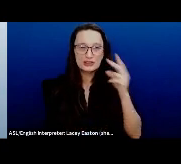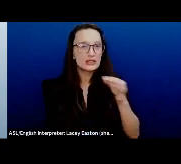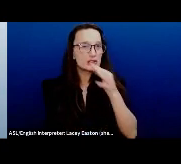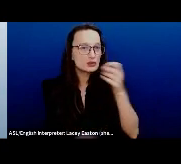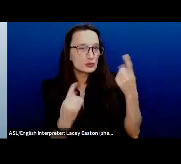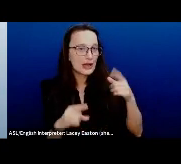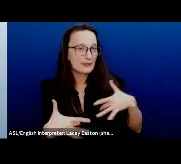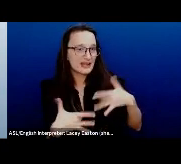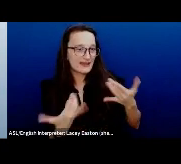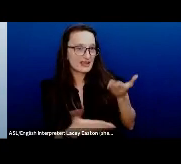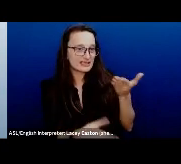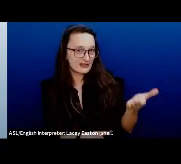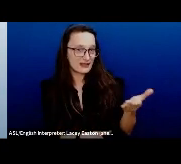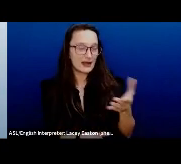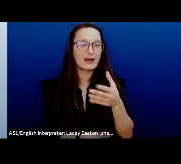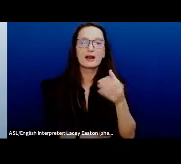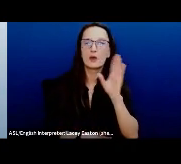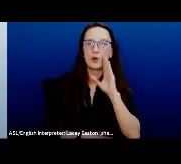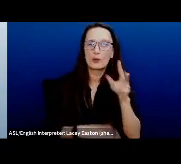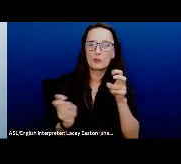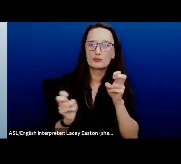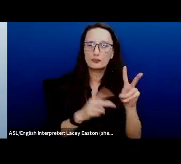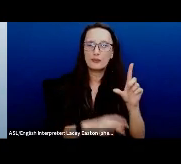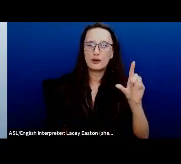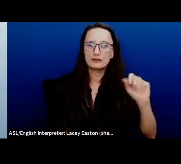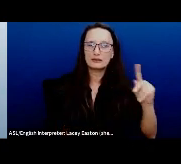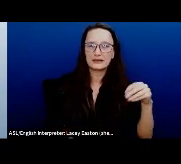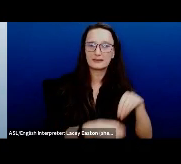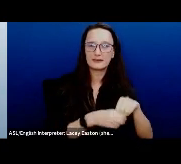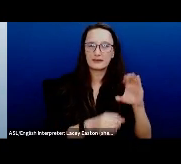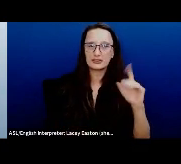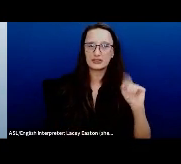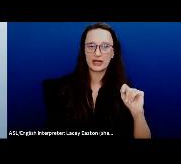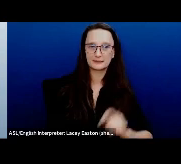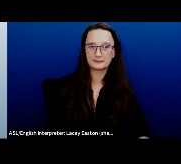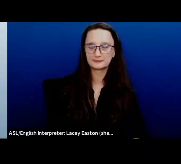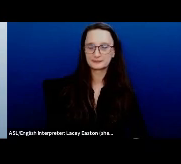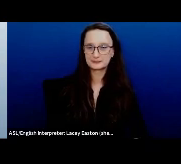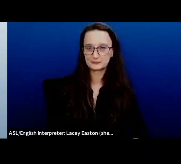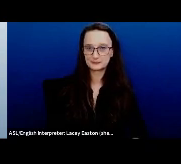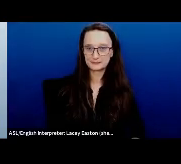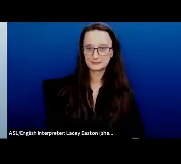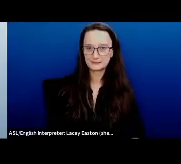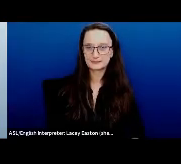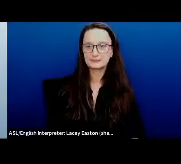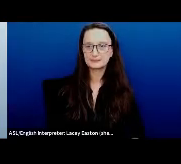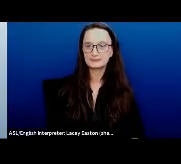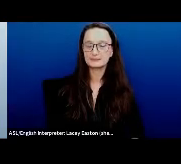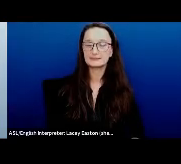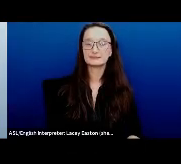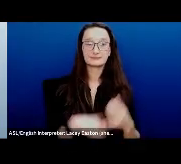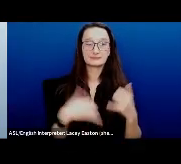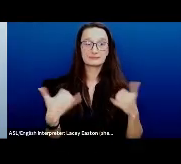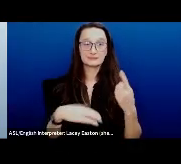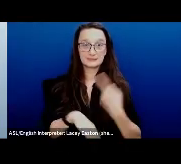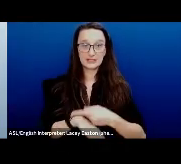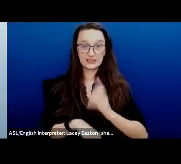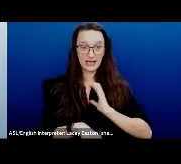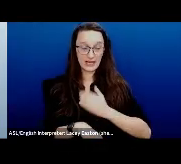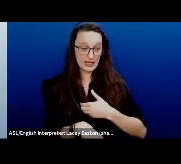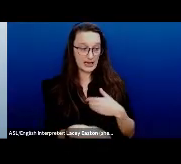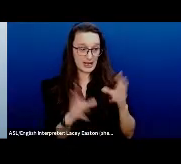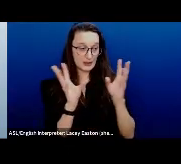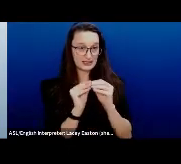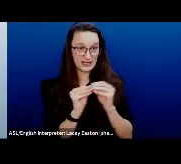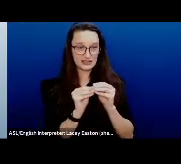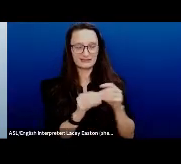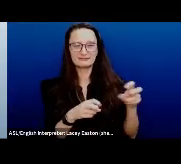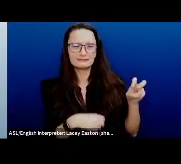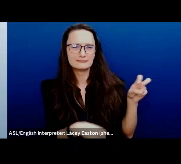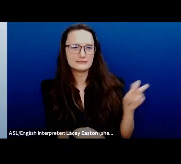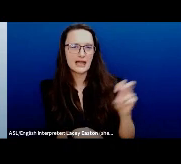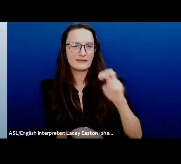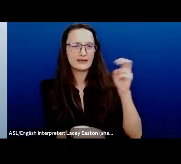chat. Nuestra sesión de hoy, navegando por las garantías procesales de educación especial, la primera parte se